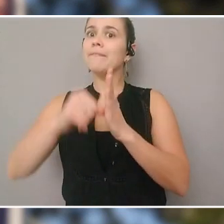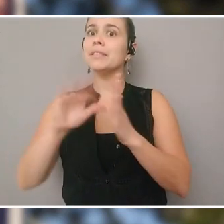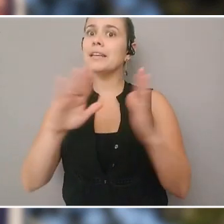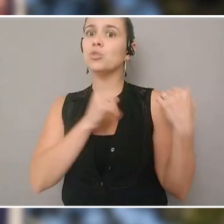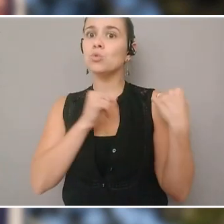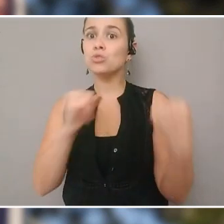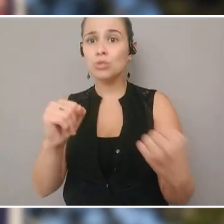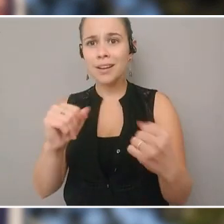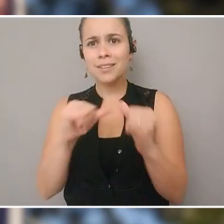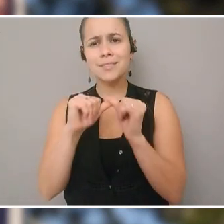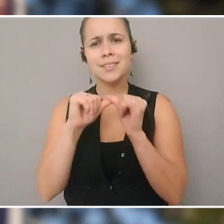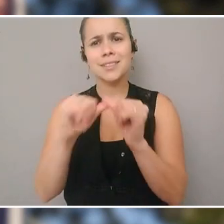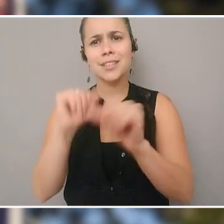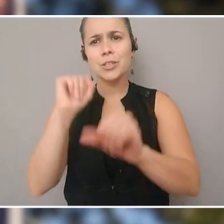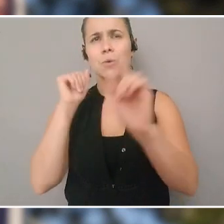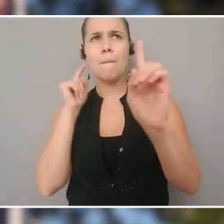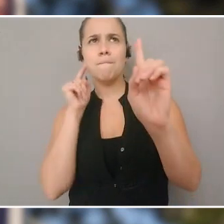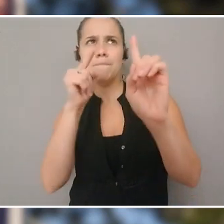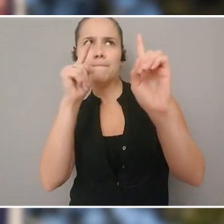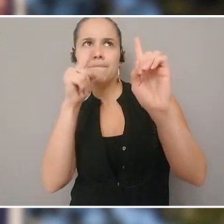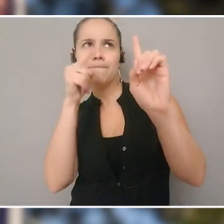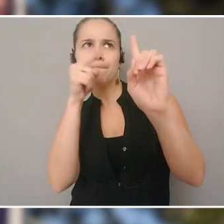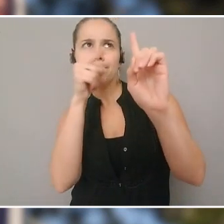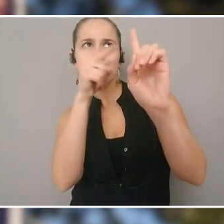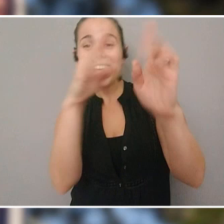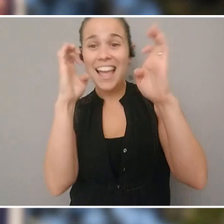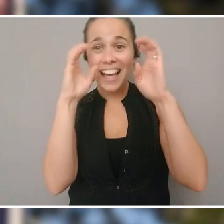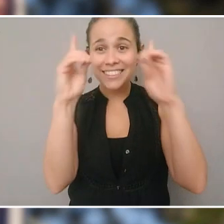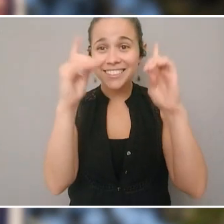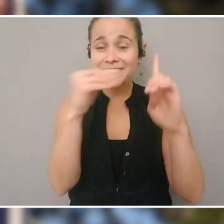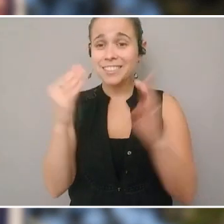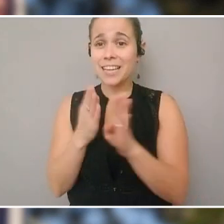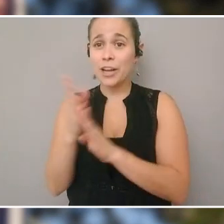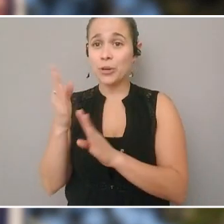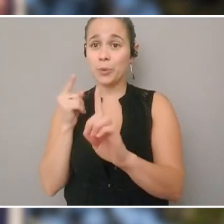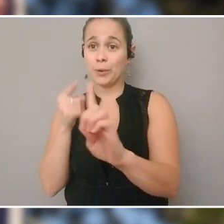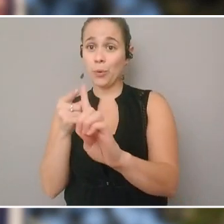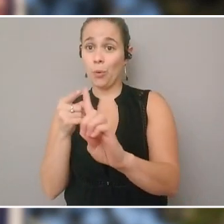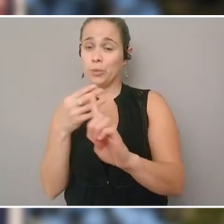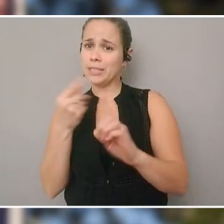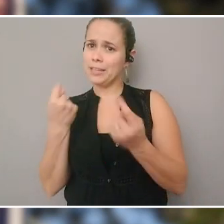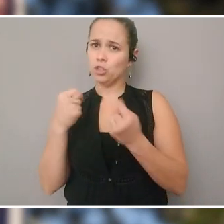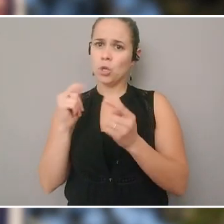trabajando hacia su educación, y